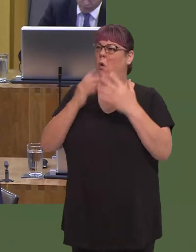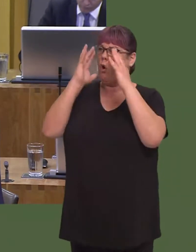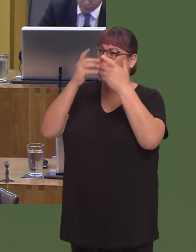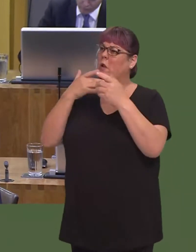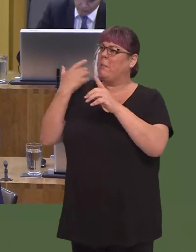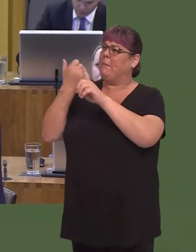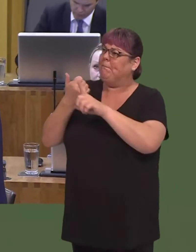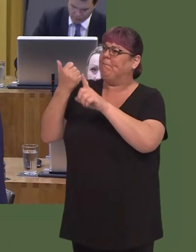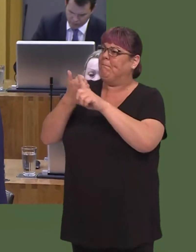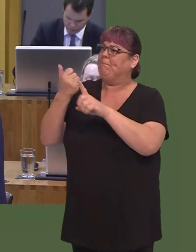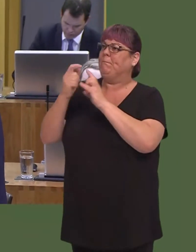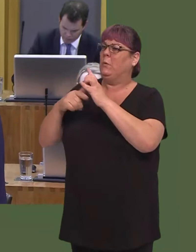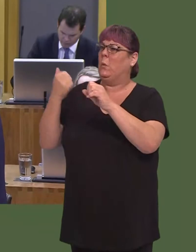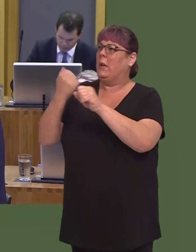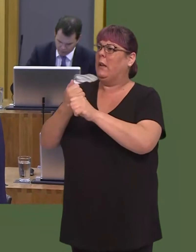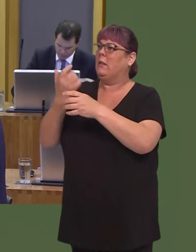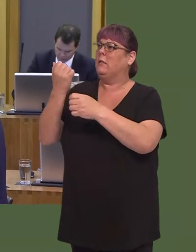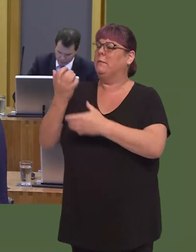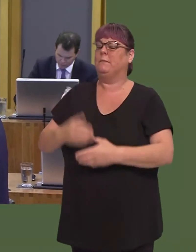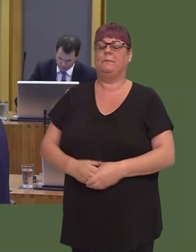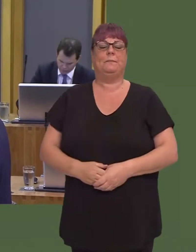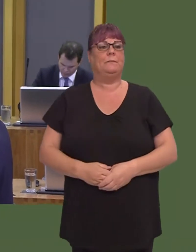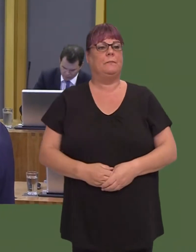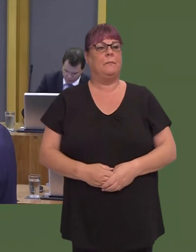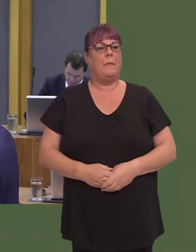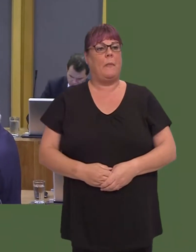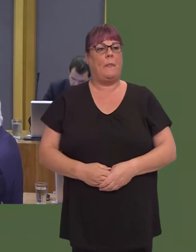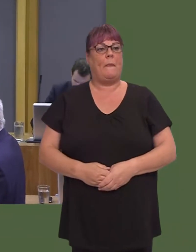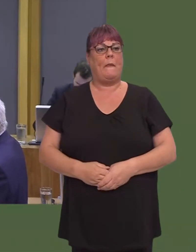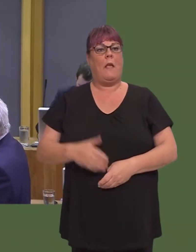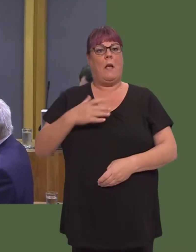Ond mae hi'n wir i ddweud, os yw rhywun ‚ rhyw fath o grisis ynglyn ‚'u hiechyd meddwl,